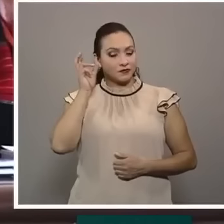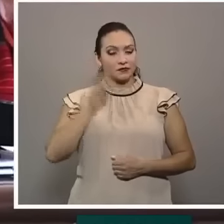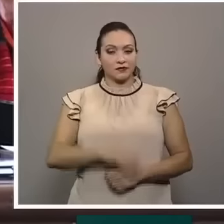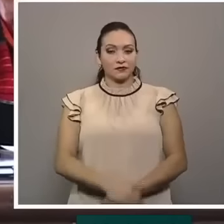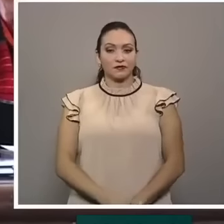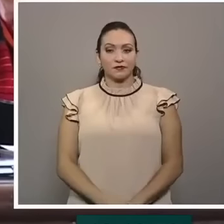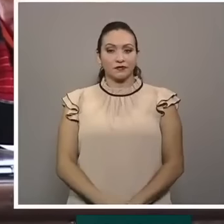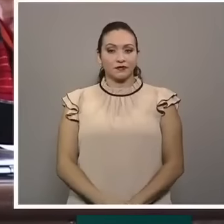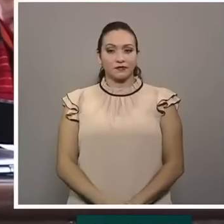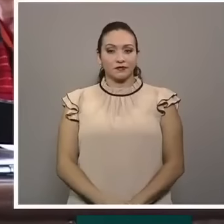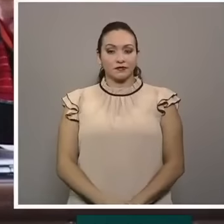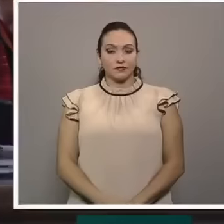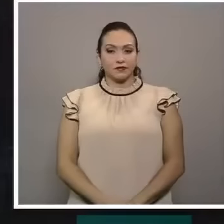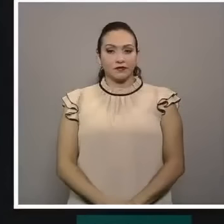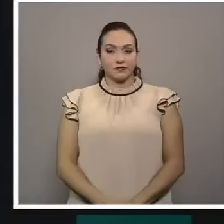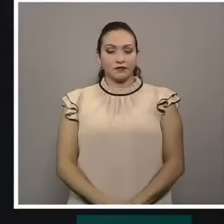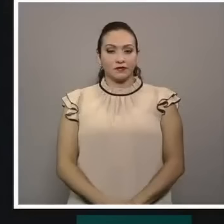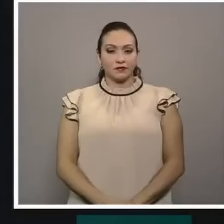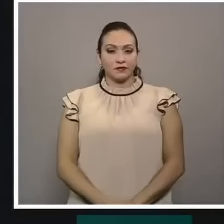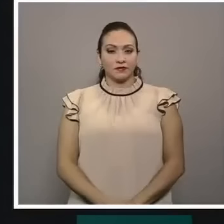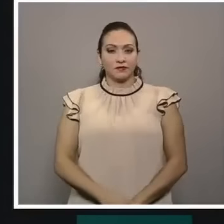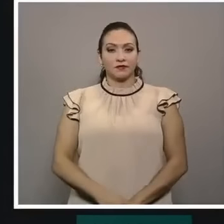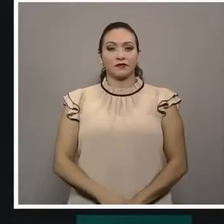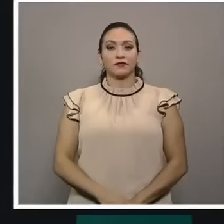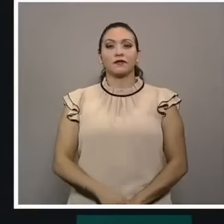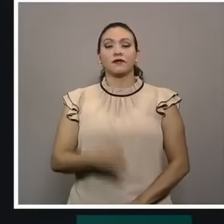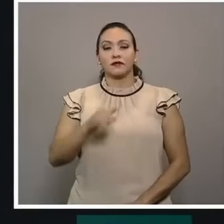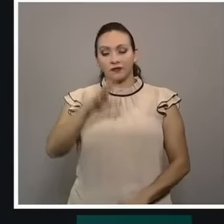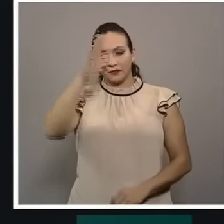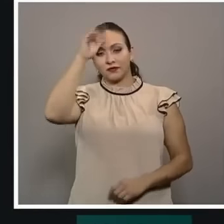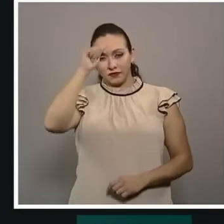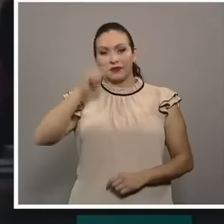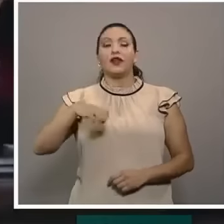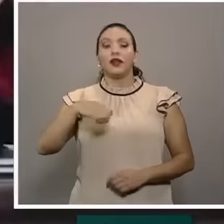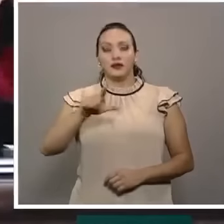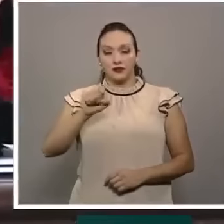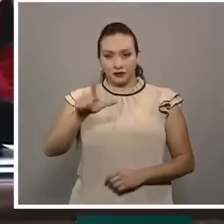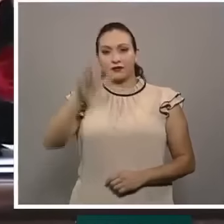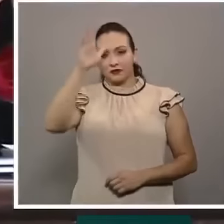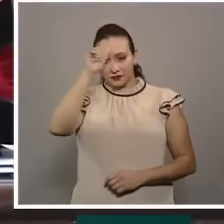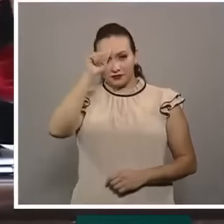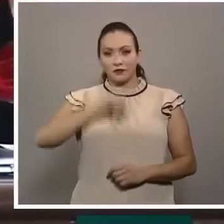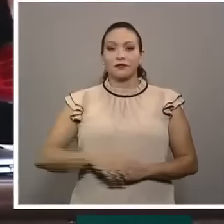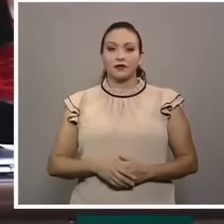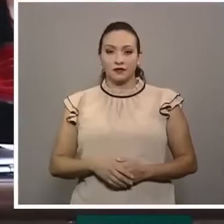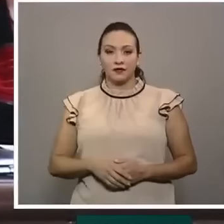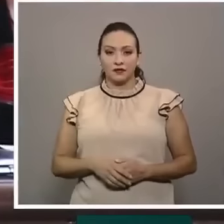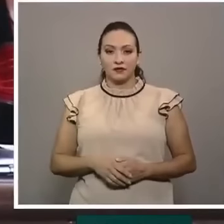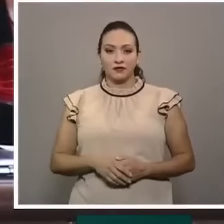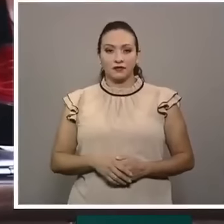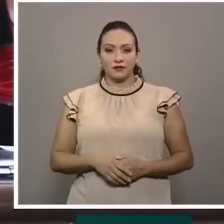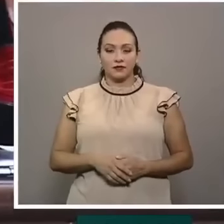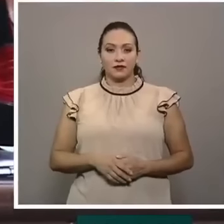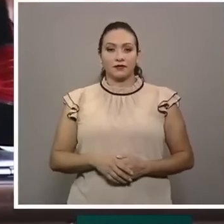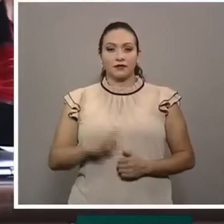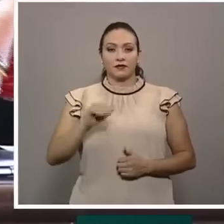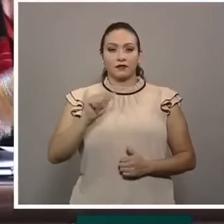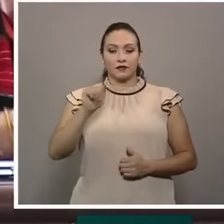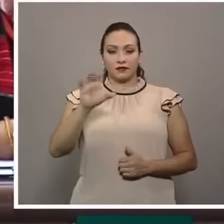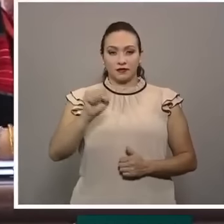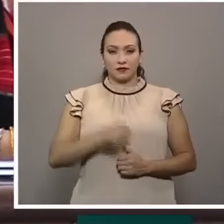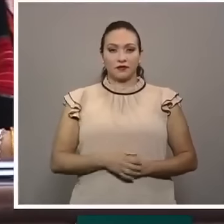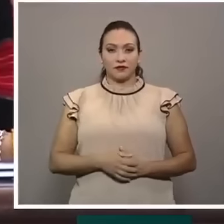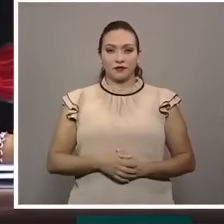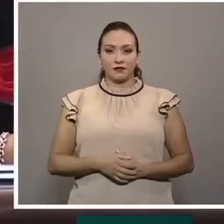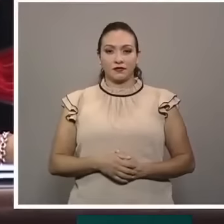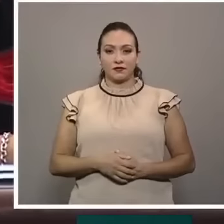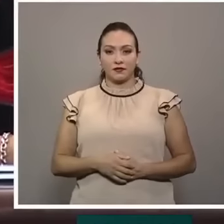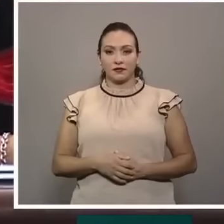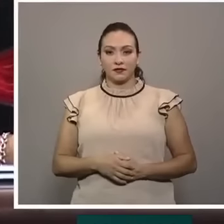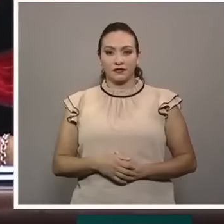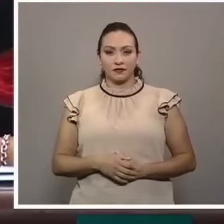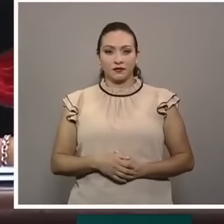Mosa a favor. Ministra Esquivel Mosa a favor. Ministra Batres Guadarrama,